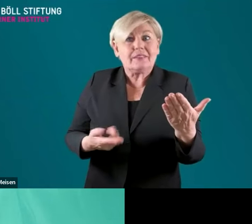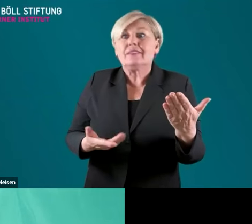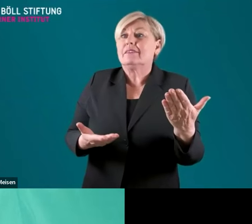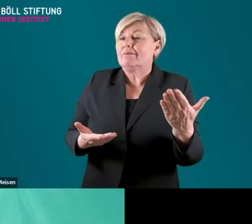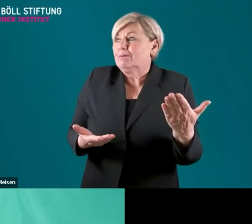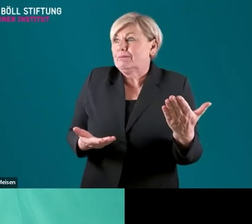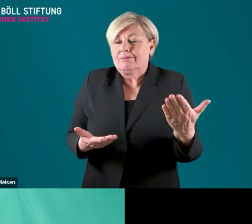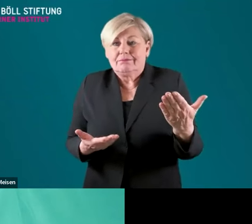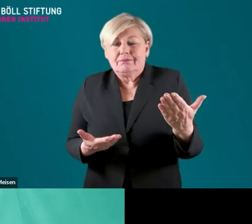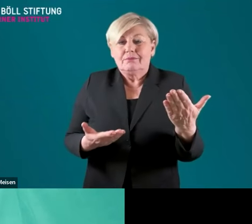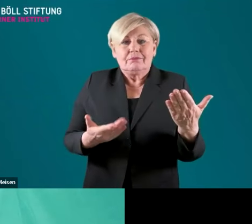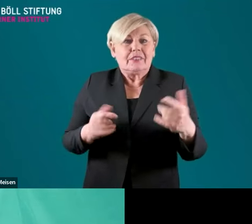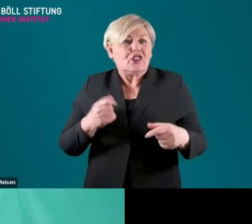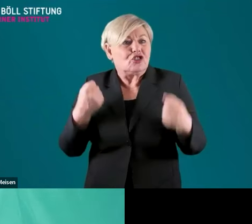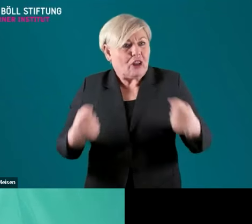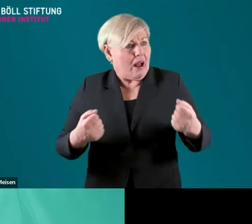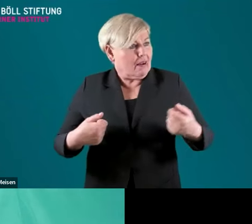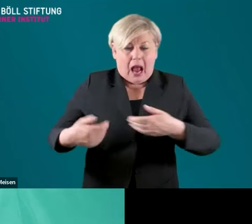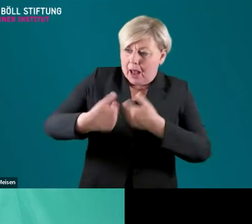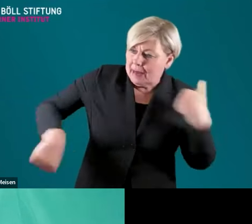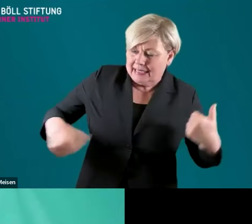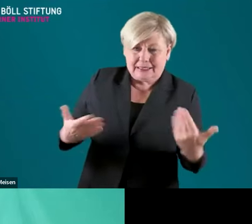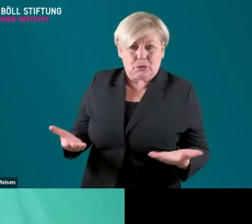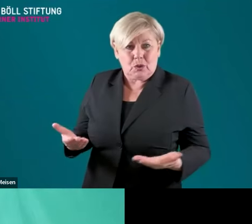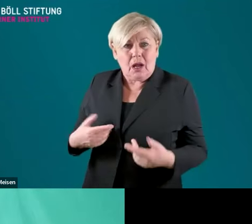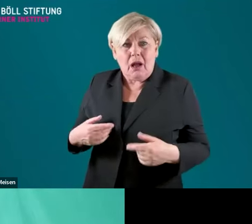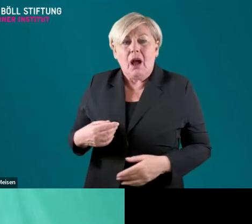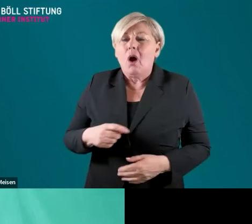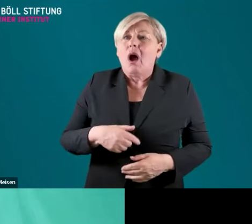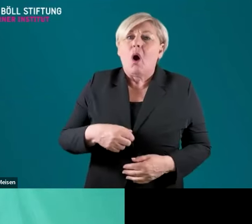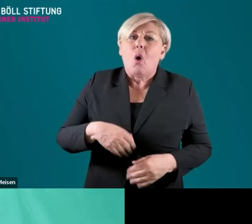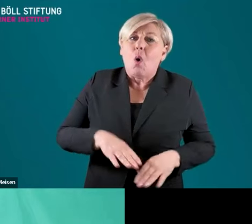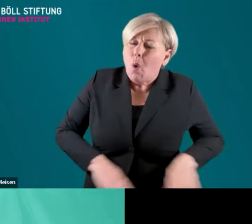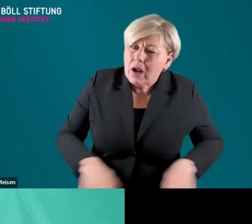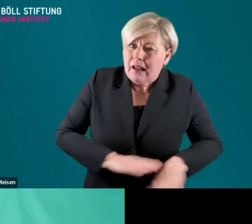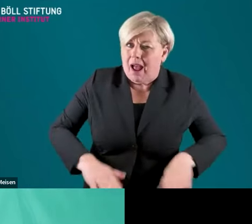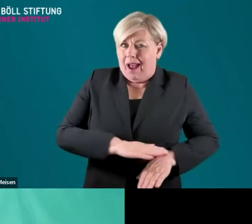und sich halt sehr stark abgrenzen von bestimmten ultra-katholischen oder völkischen Positionen.